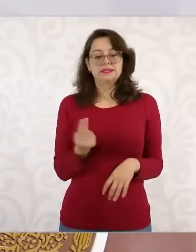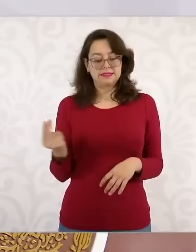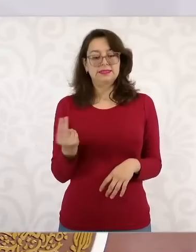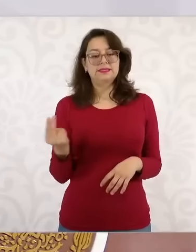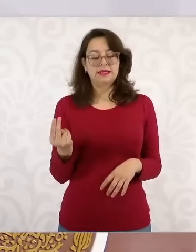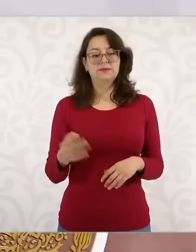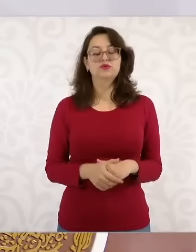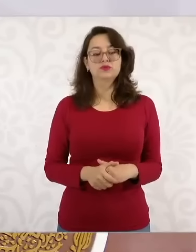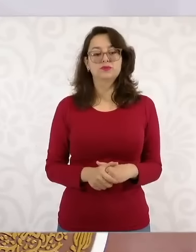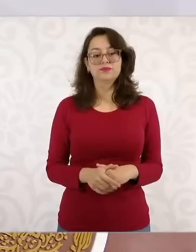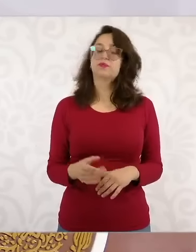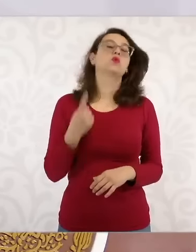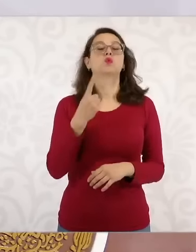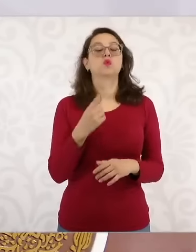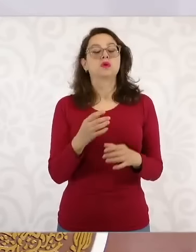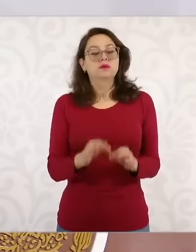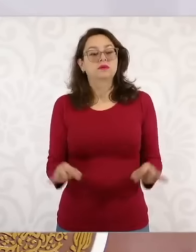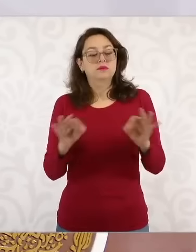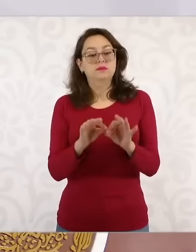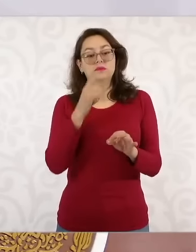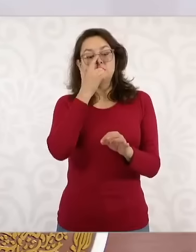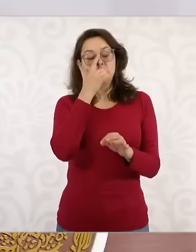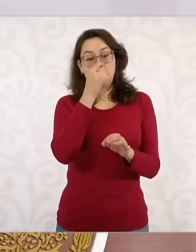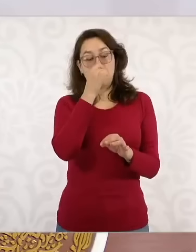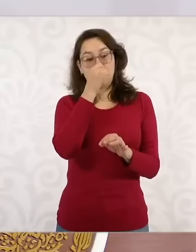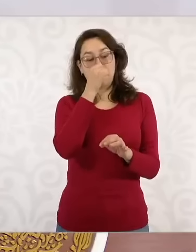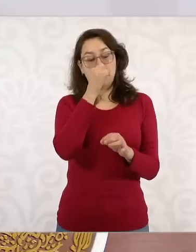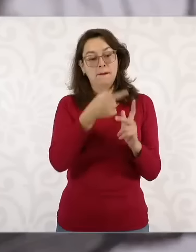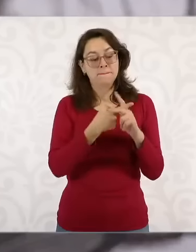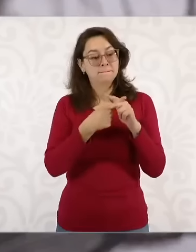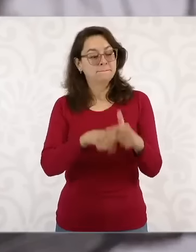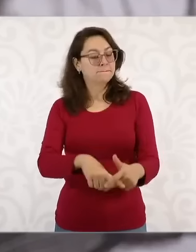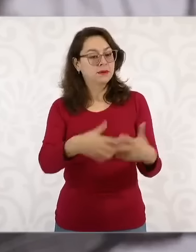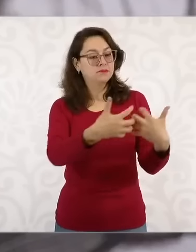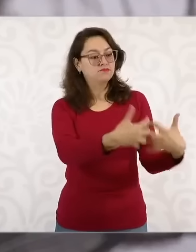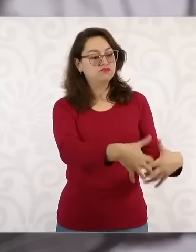Un elemento clave para que podamos iniciar con estas centrales es que en la mayoría de los casos